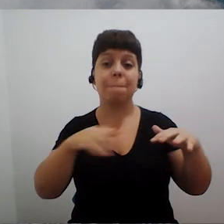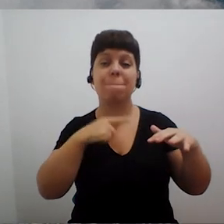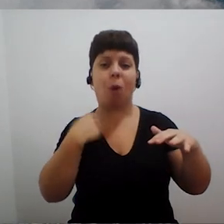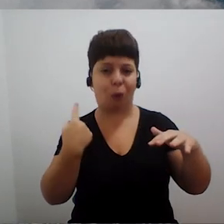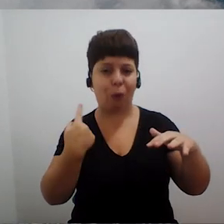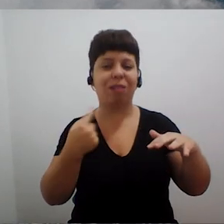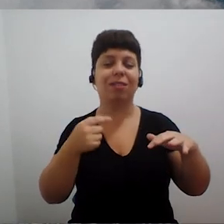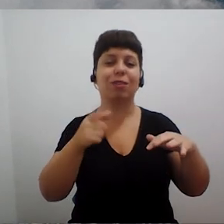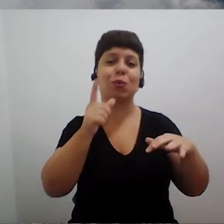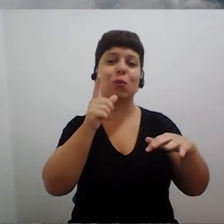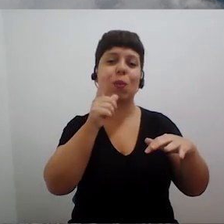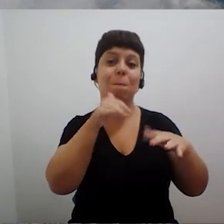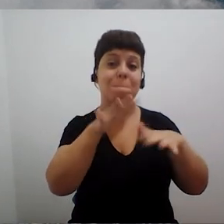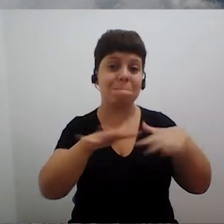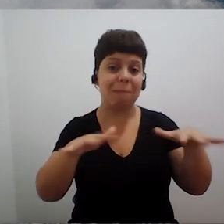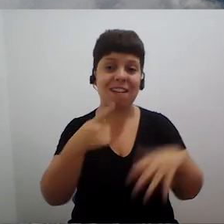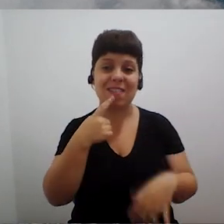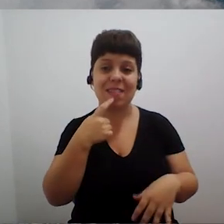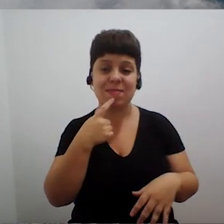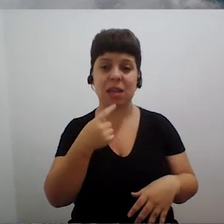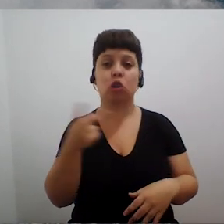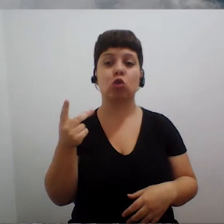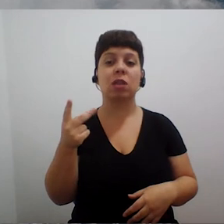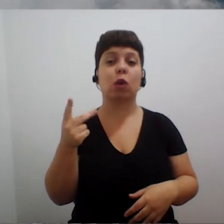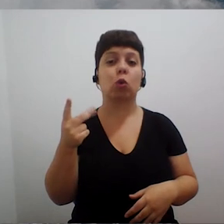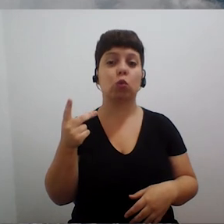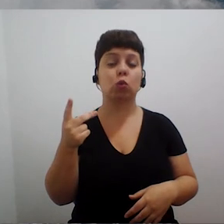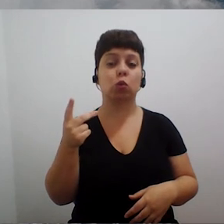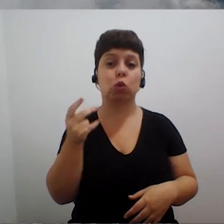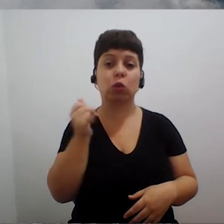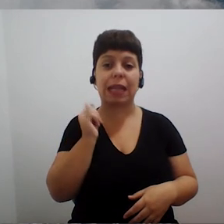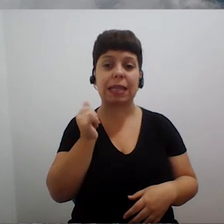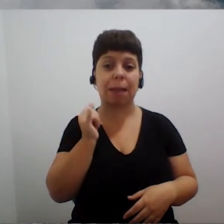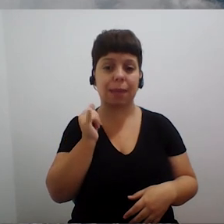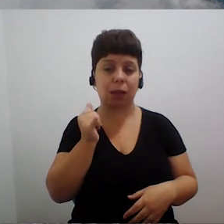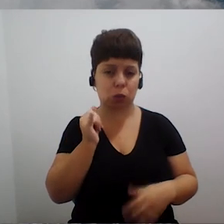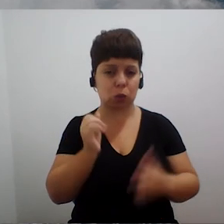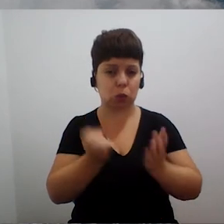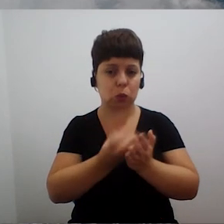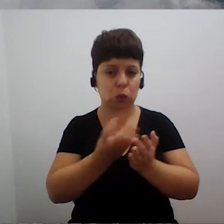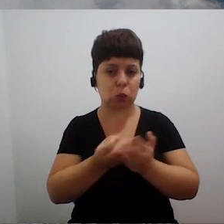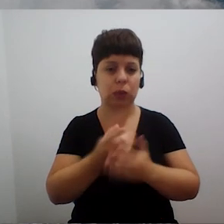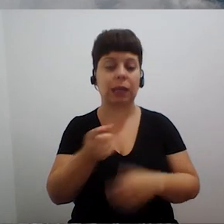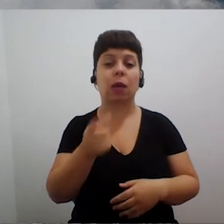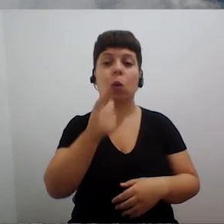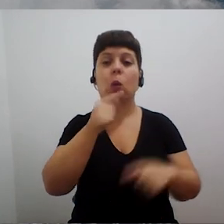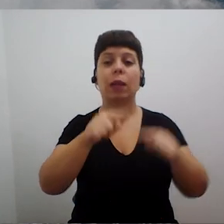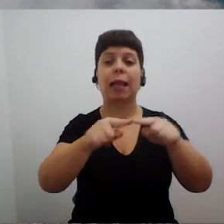E no Segundo Testamento, sobretudo, é muito significativo o Lago de Genesaré,